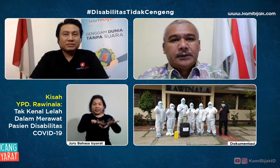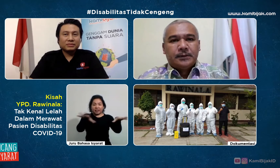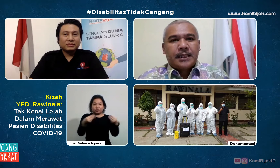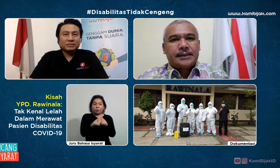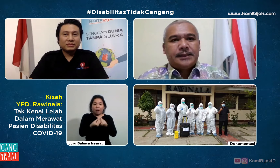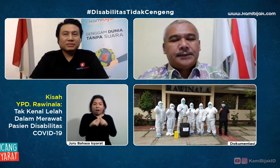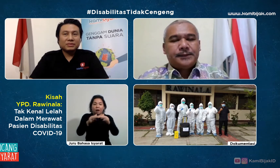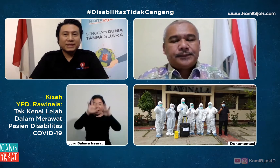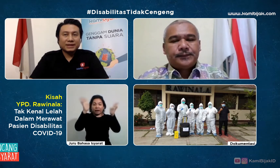Terimakasih.